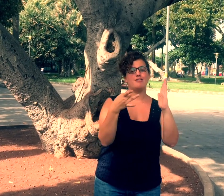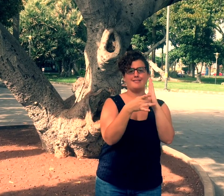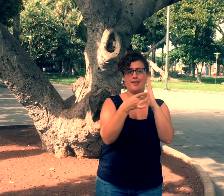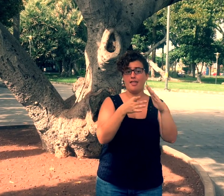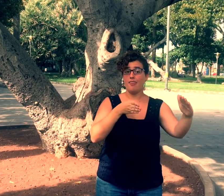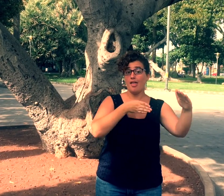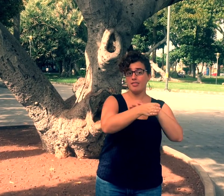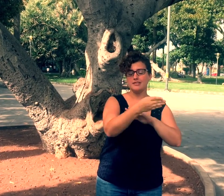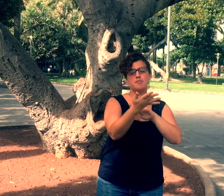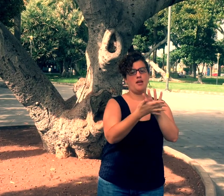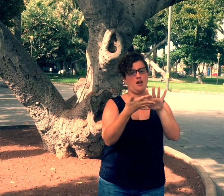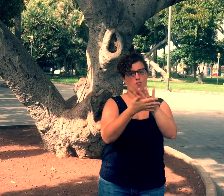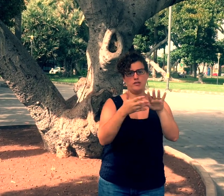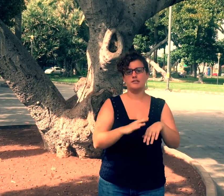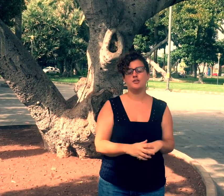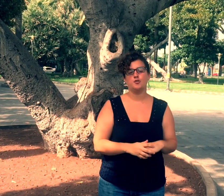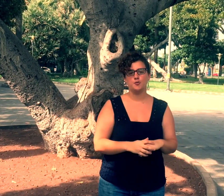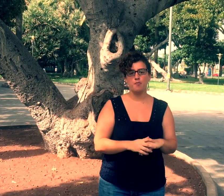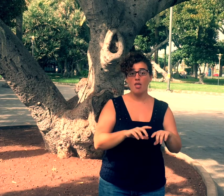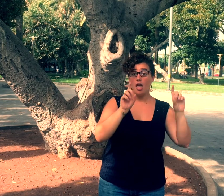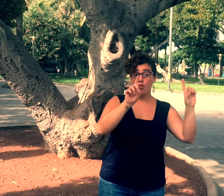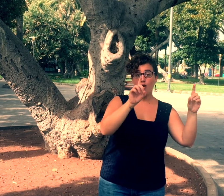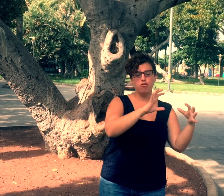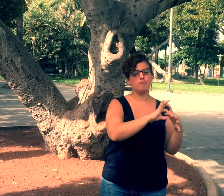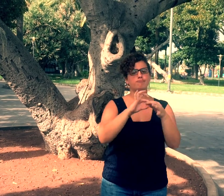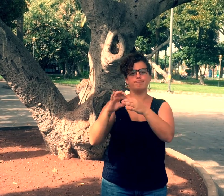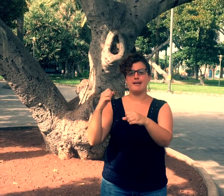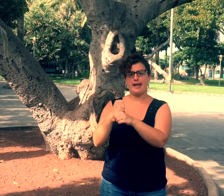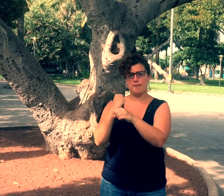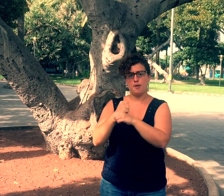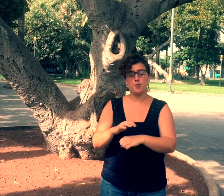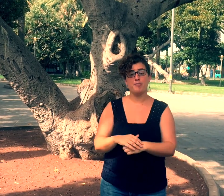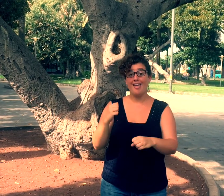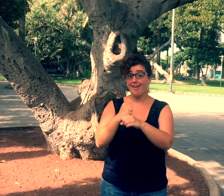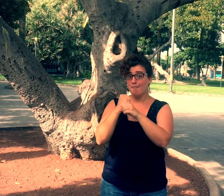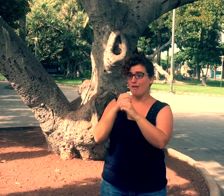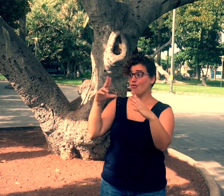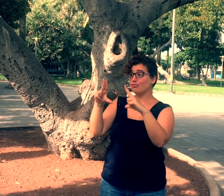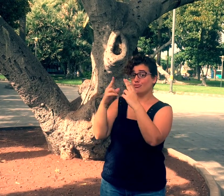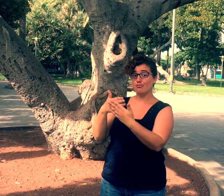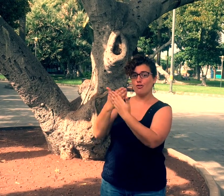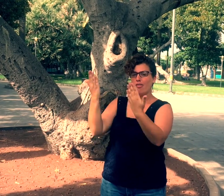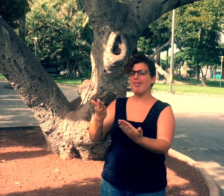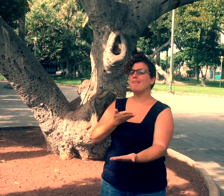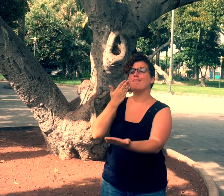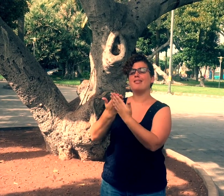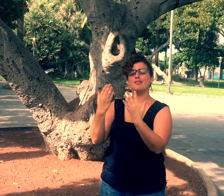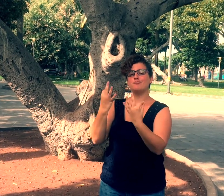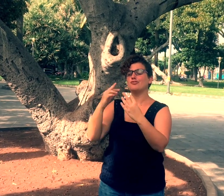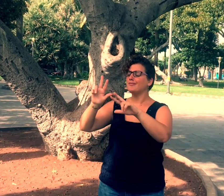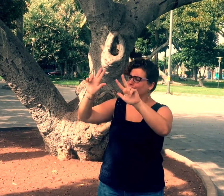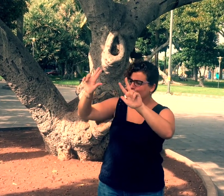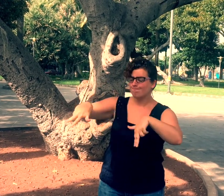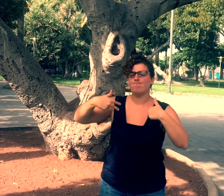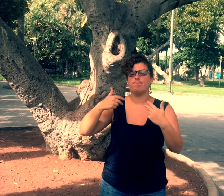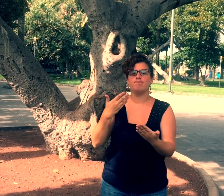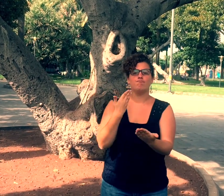la misma debe ofrecer accesibilidad en lengua de signos en condiciones de calidad, el gran pilar de todo. Ello incide directamente en el empleo, queremos que la sociedad nos permita demostrar